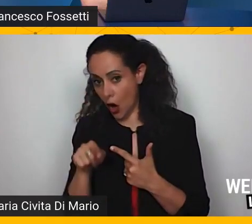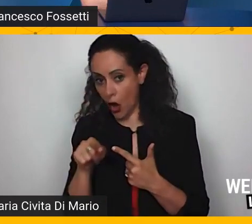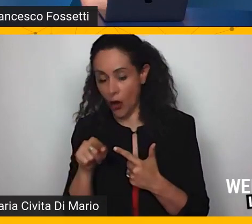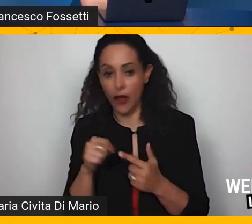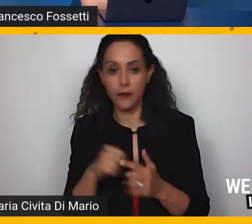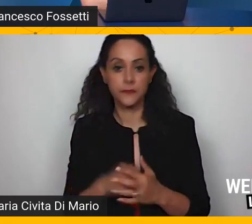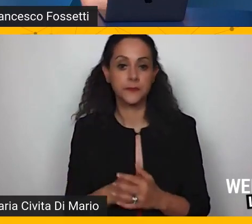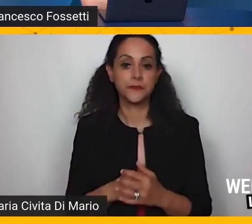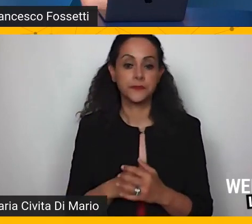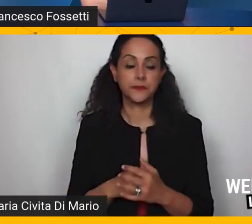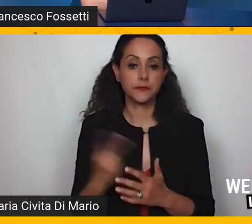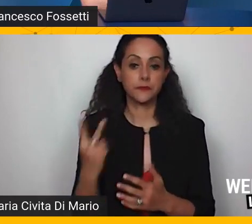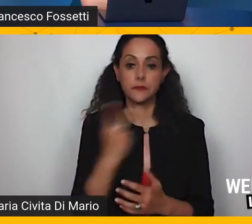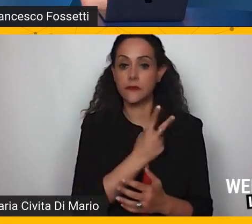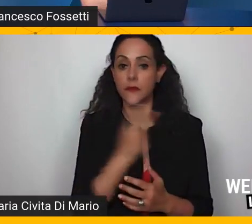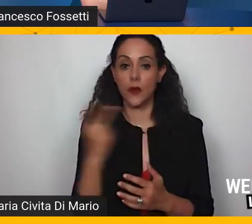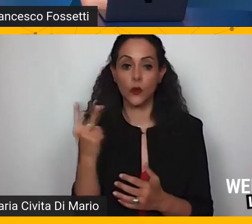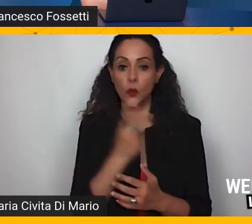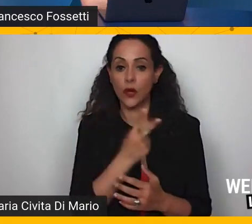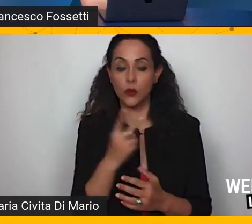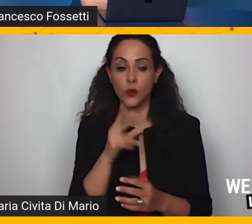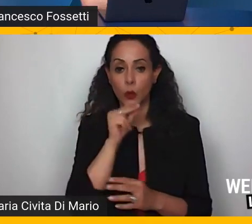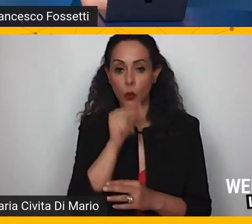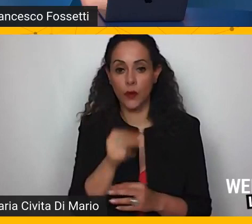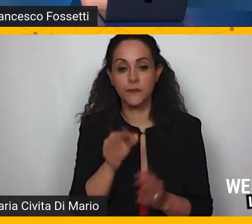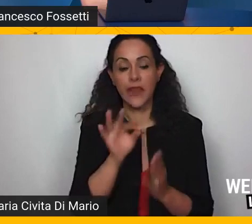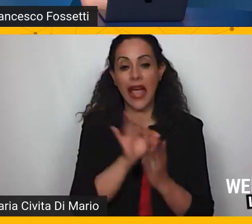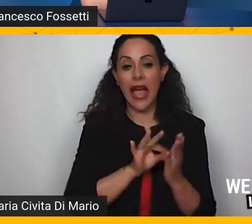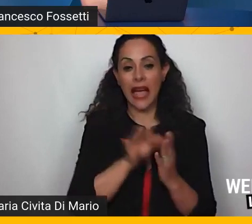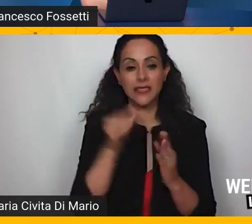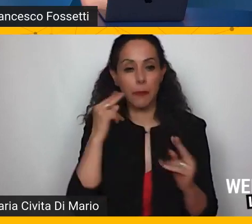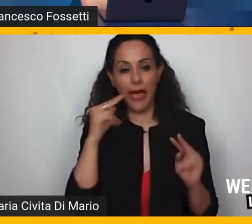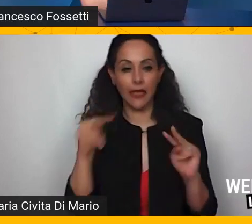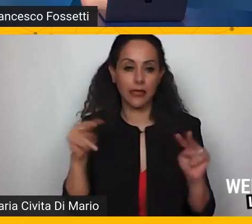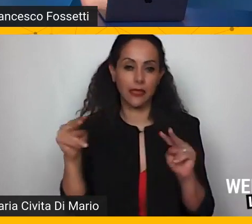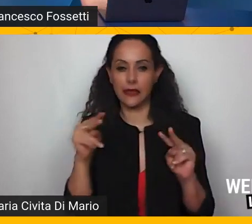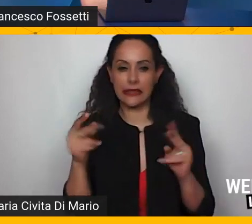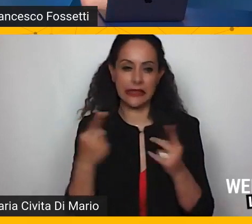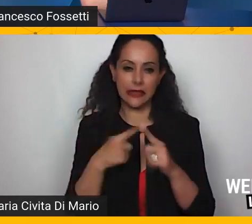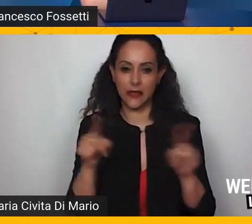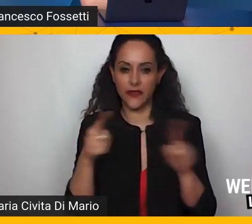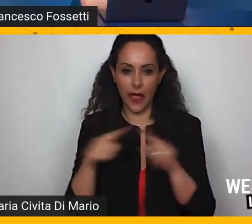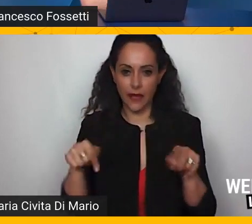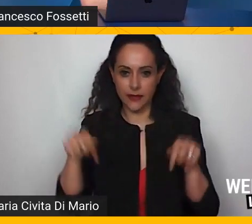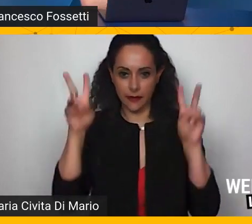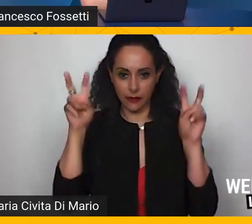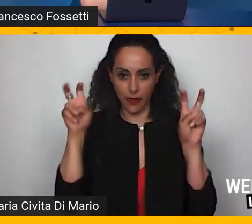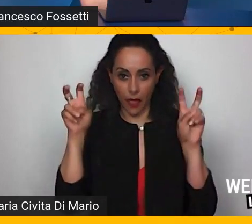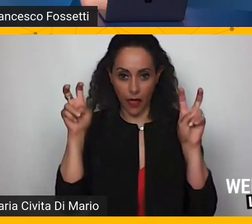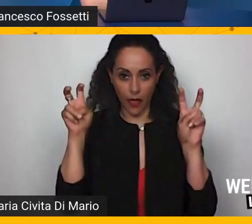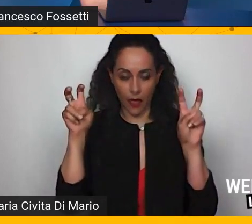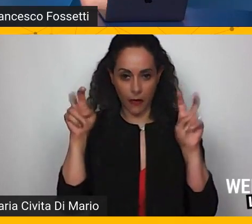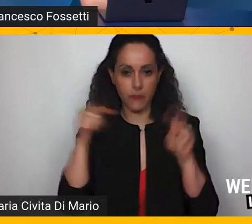una psicologa, quindi hanno fatto vedere eh aspetti diversi